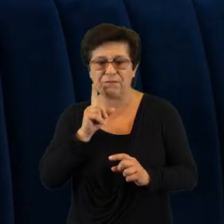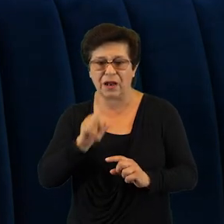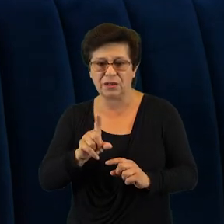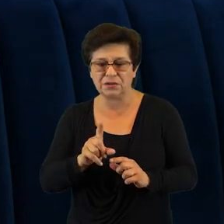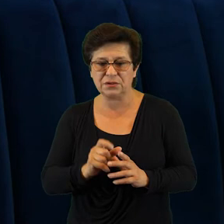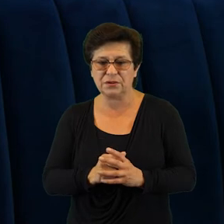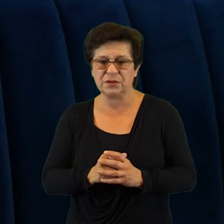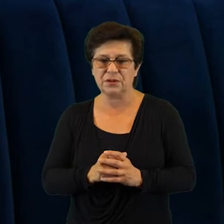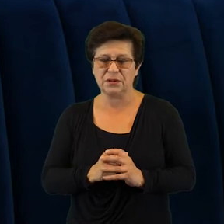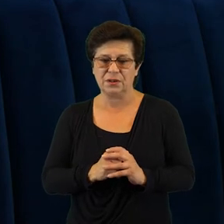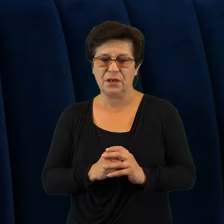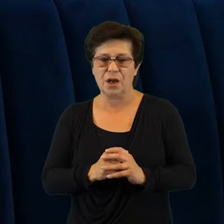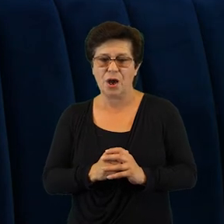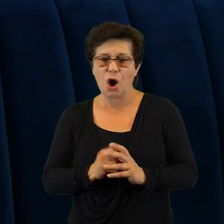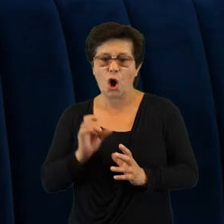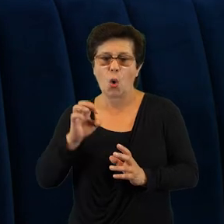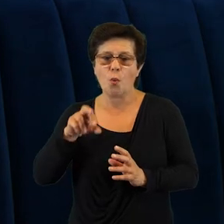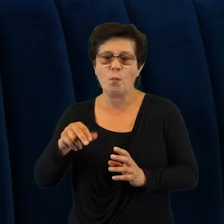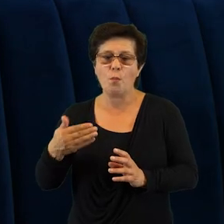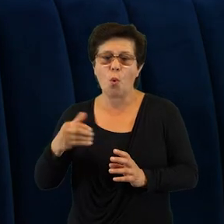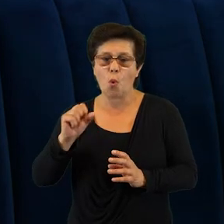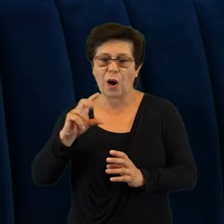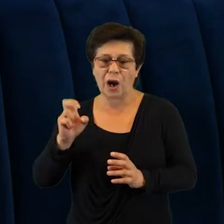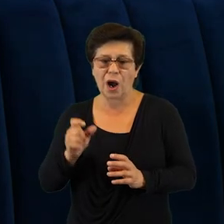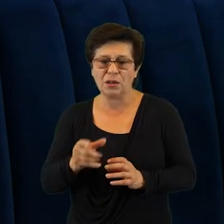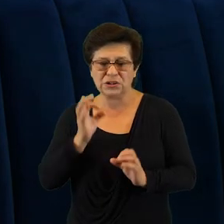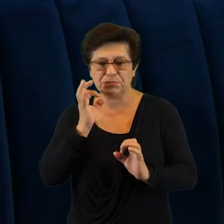i Gomułka, z premedytacją oczywiście, ów felieton przeczytał.